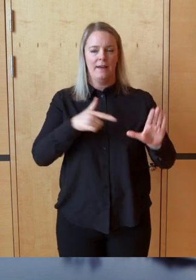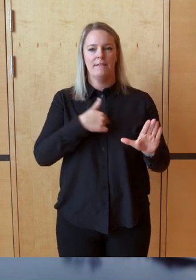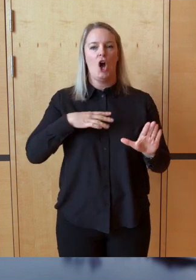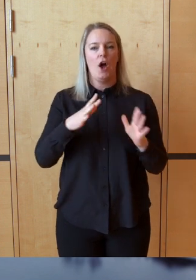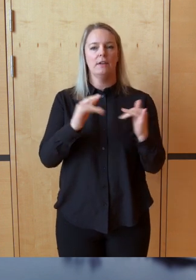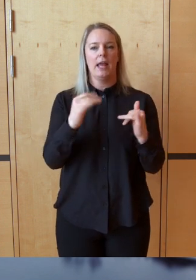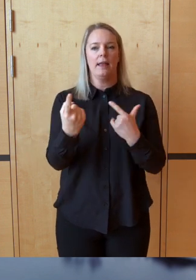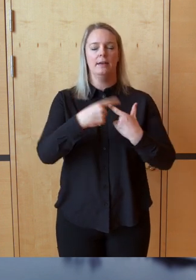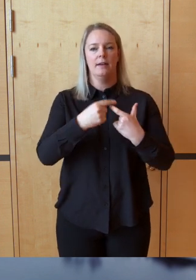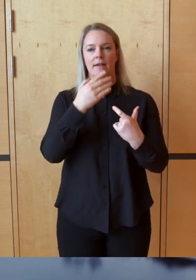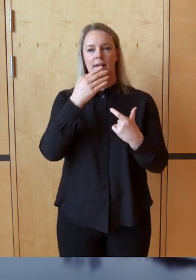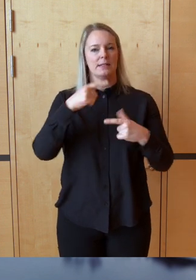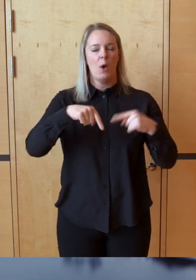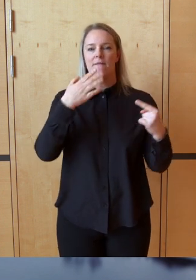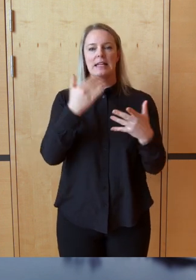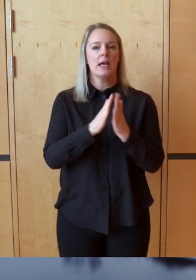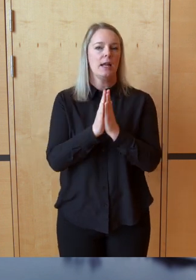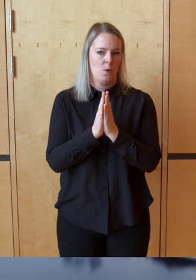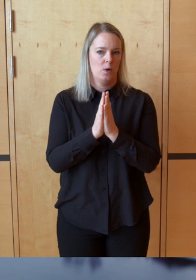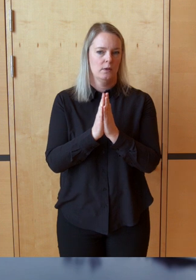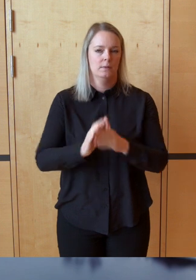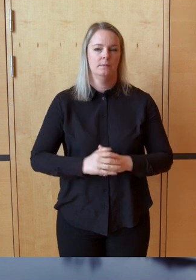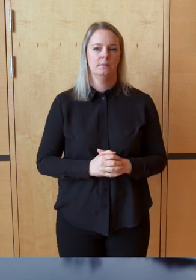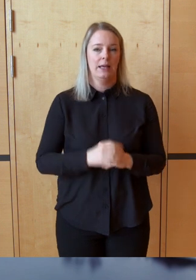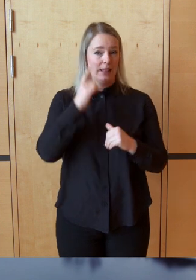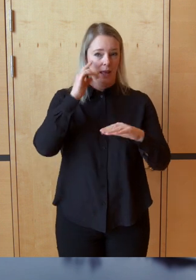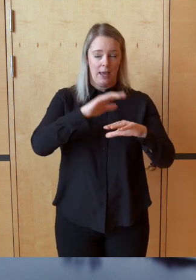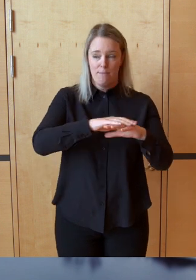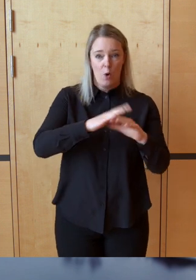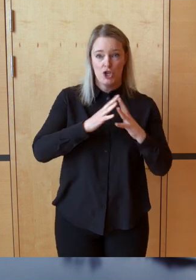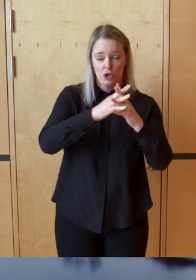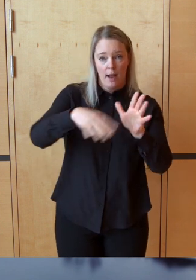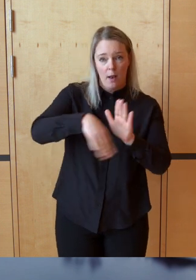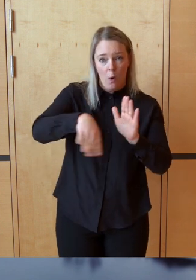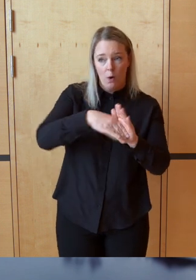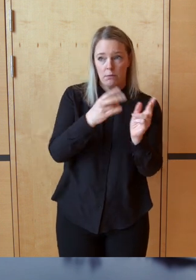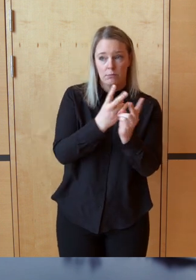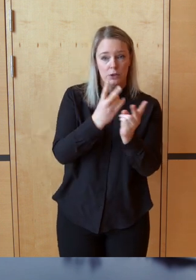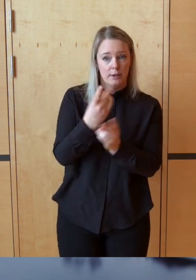Och att just därför borde kyrkklockorna också förbjudas att Klinga vill